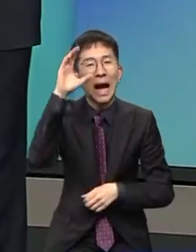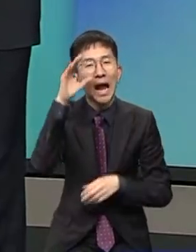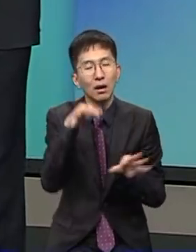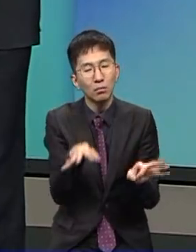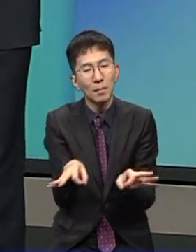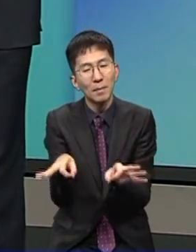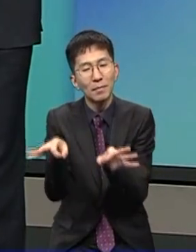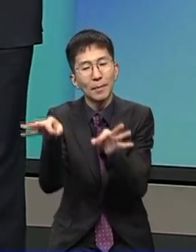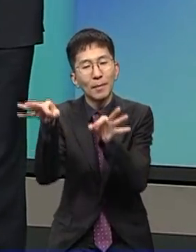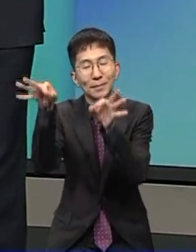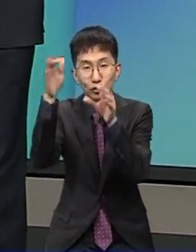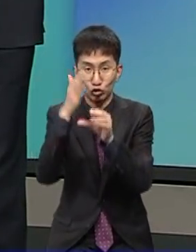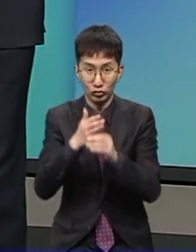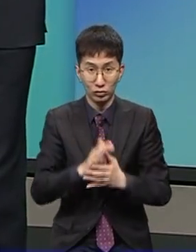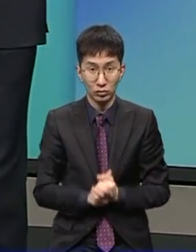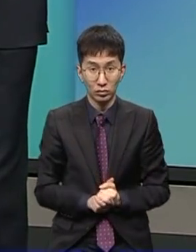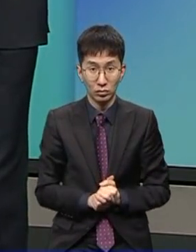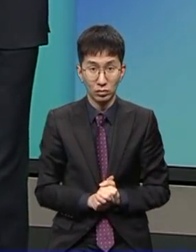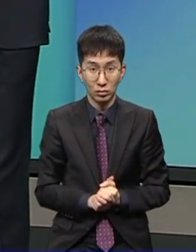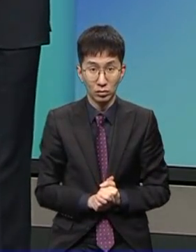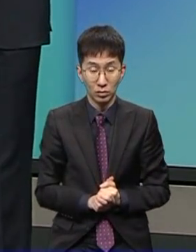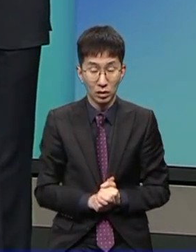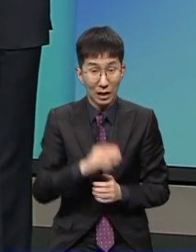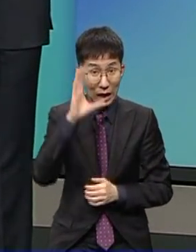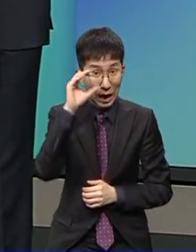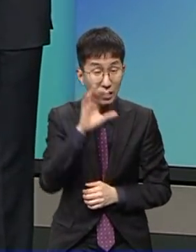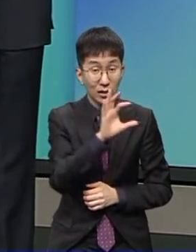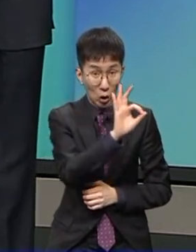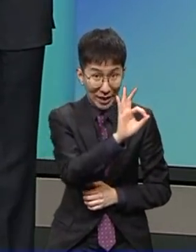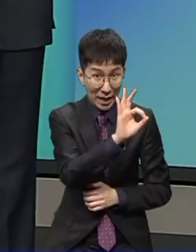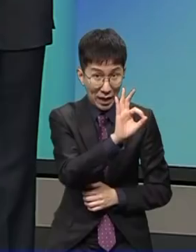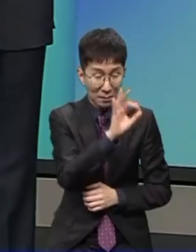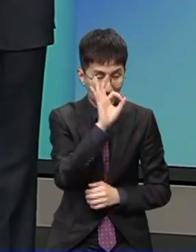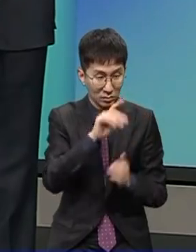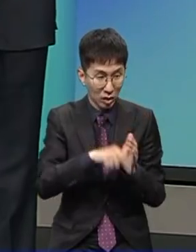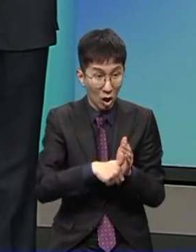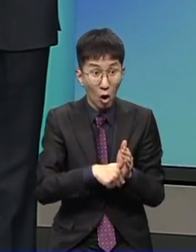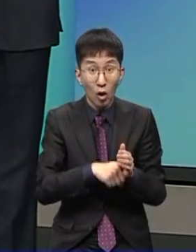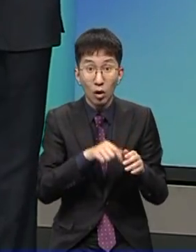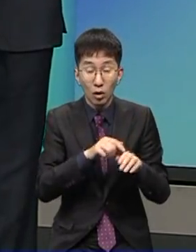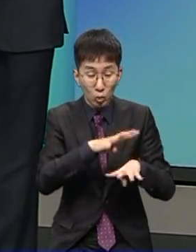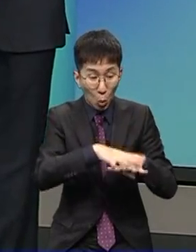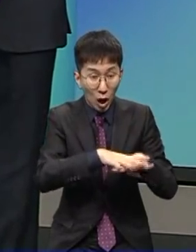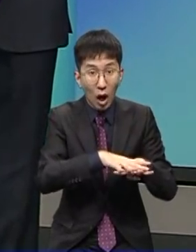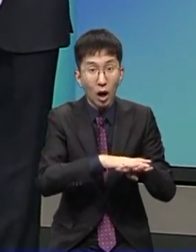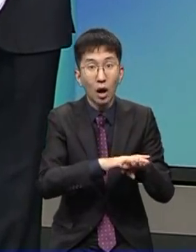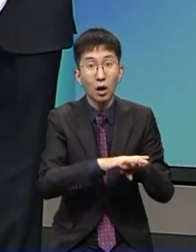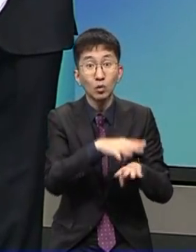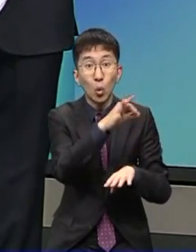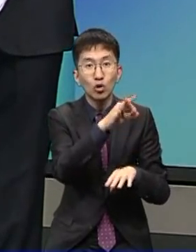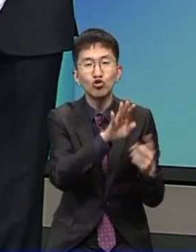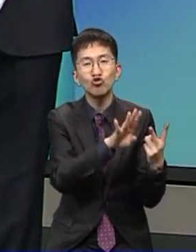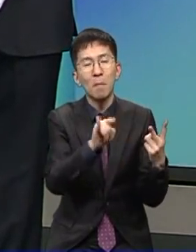있습니다. 특란 10개 기준 산지 가격은 지난해보다 2배 가까이 뛰었고 도매가격 역시 지난